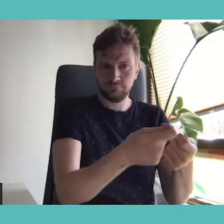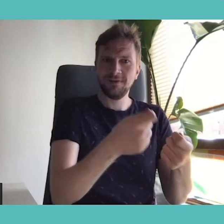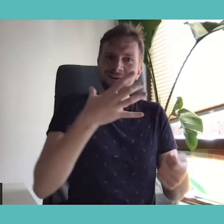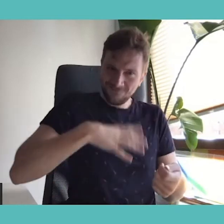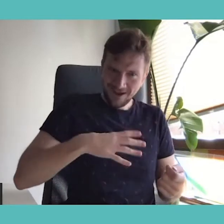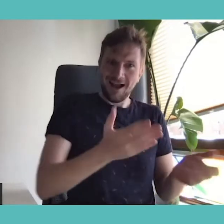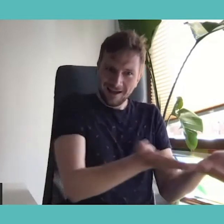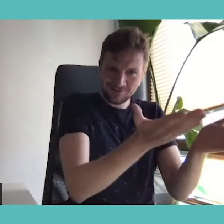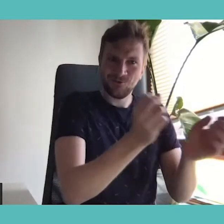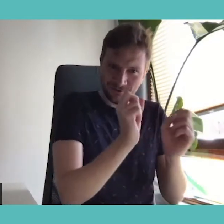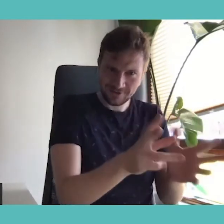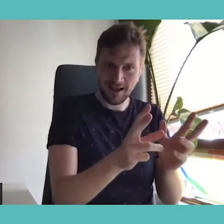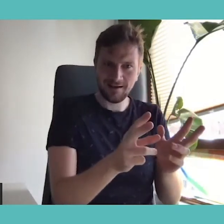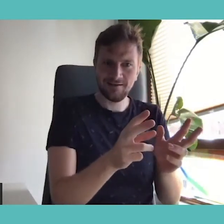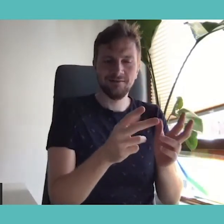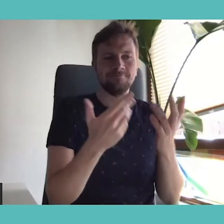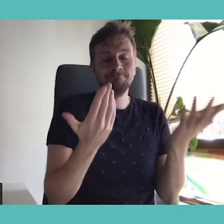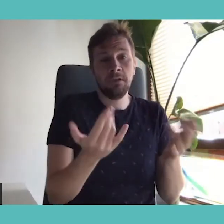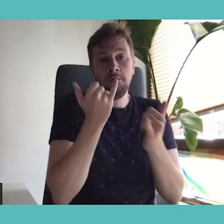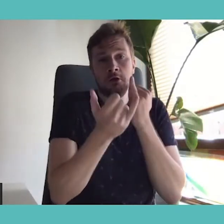Nie możemy ich zmuszać. Warto ich zachęcać do robienia napisów.